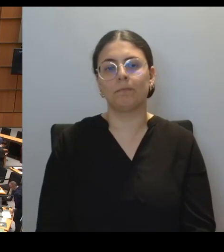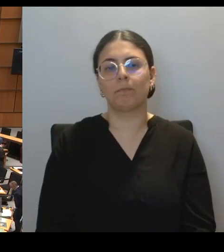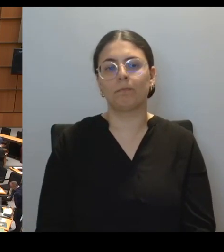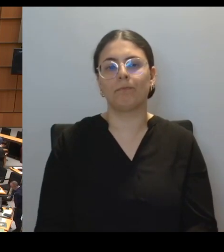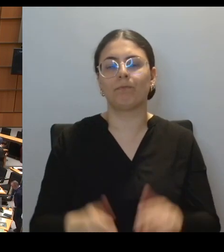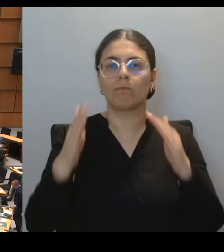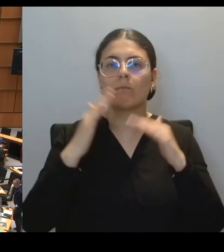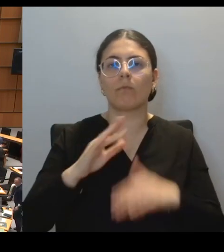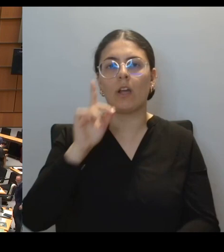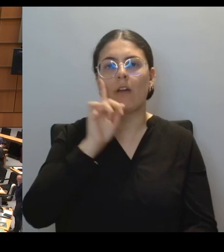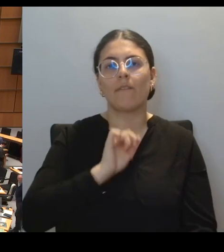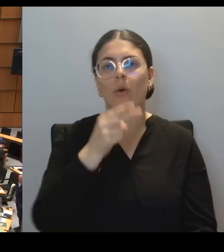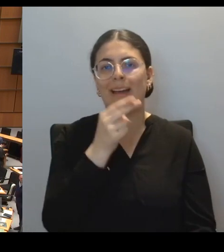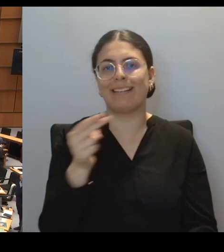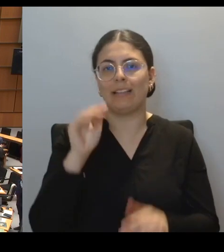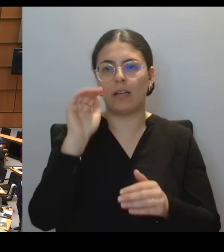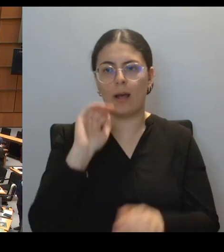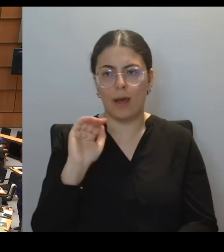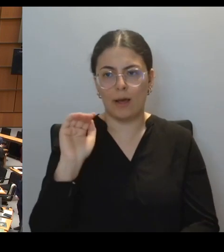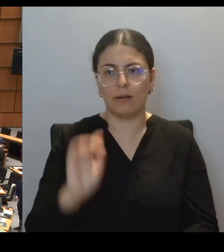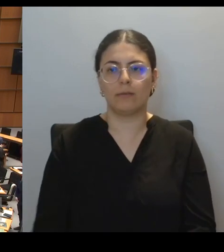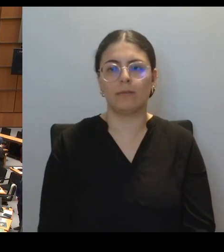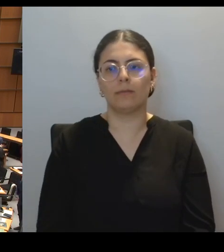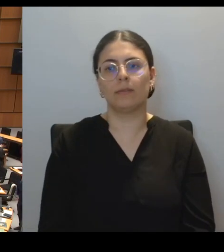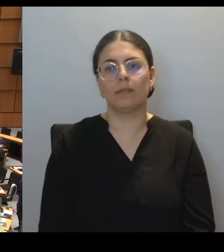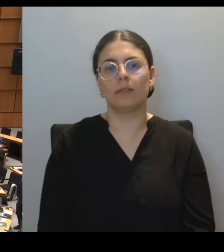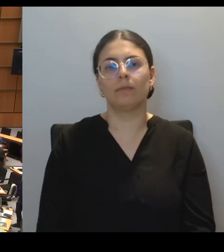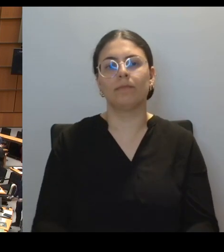Frau Lisa Knaack. Herr Ferat Kocak